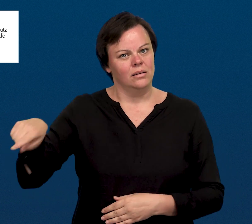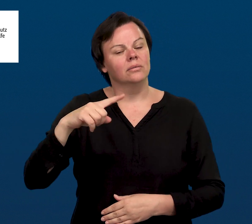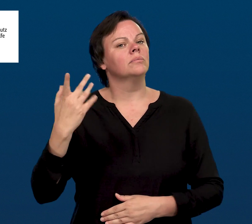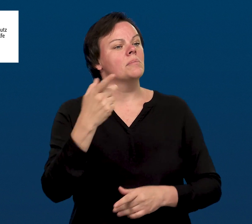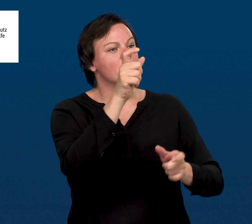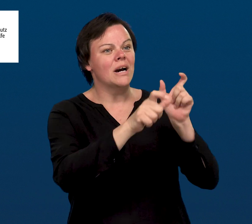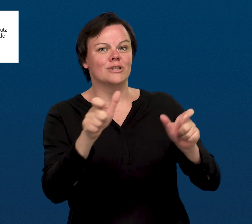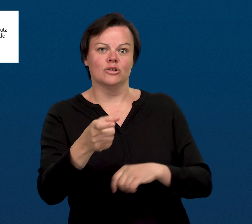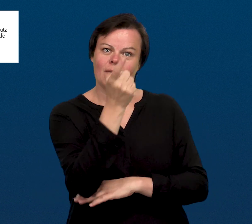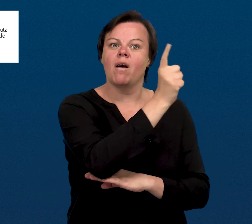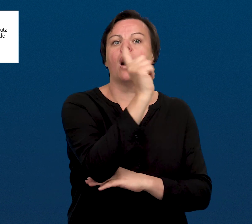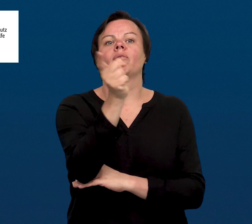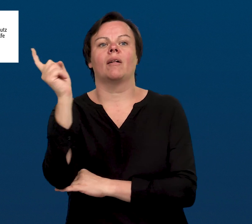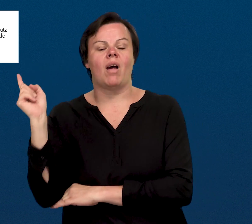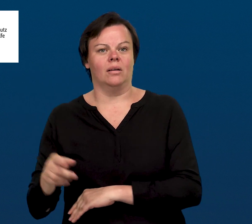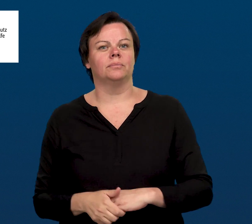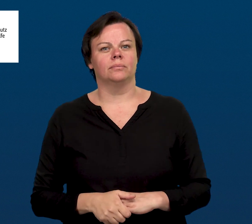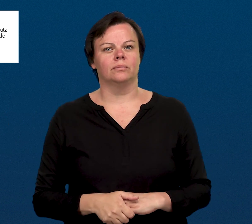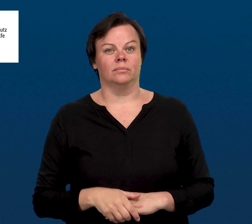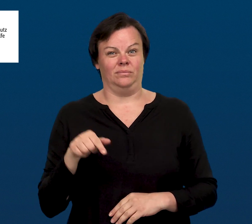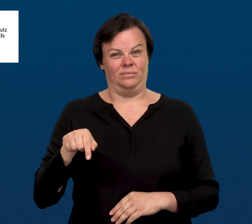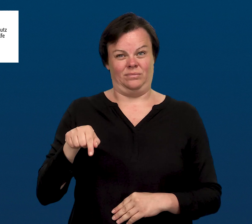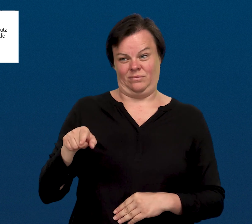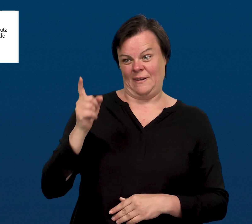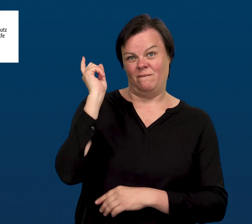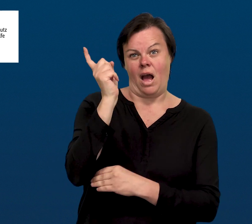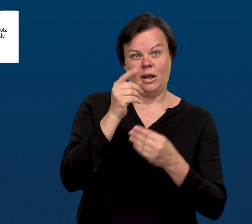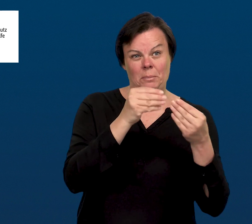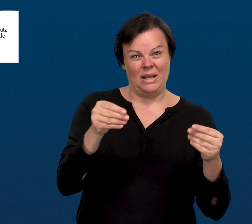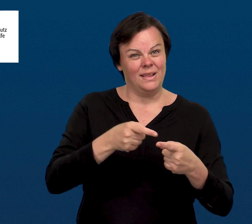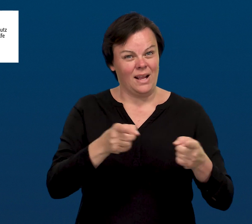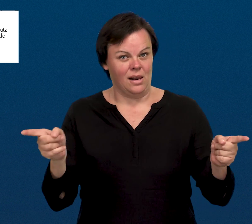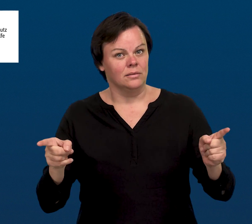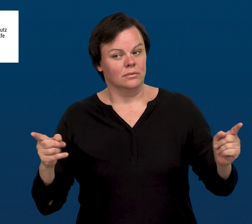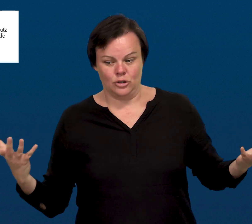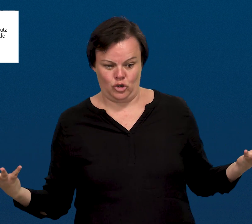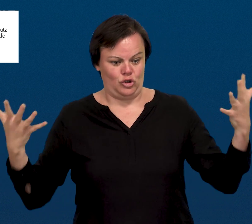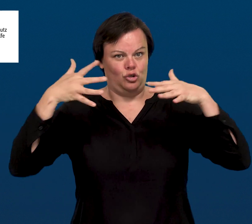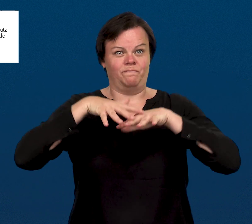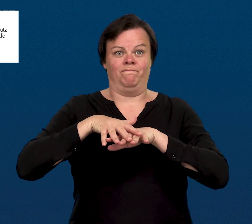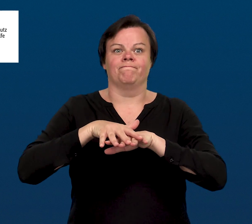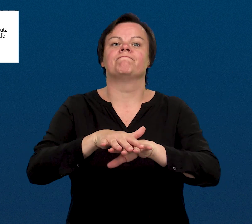um Menschen zu warnen. Das Zusammenwirken dieser Warnmittel